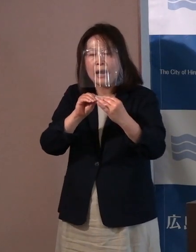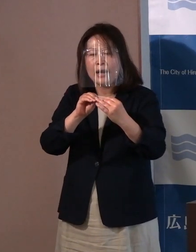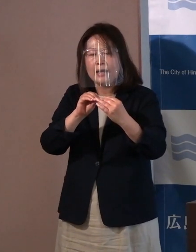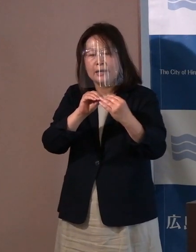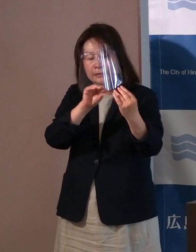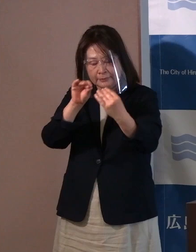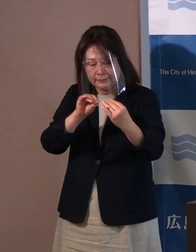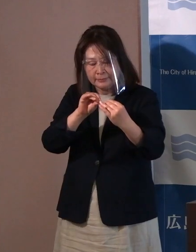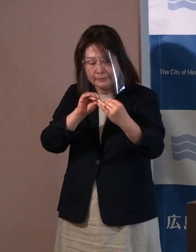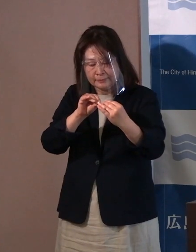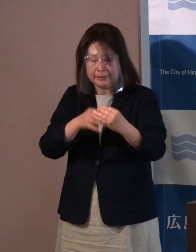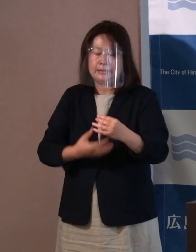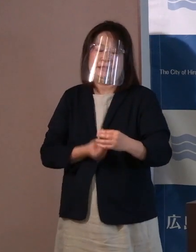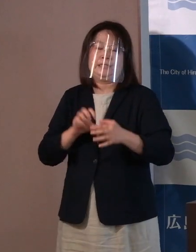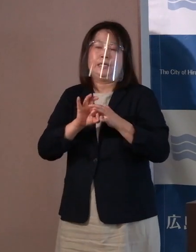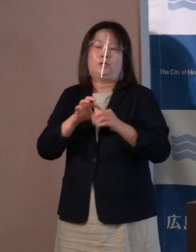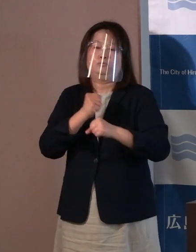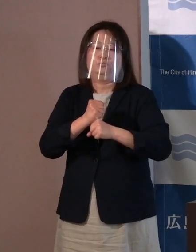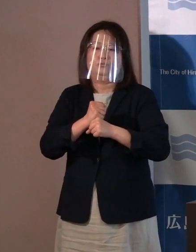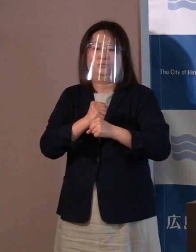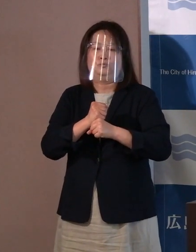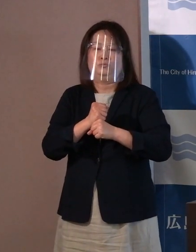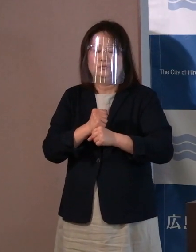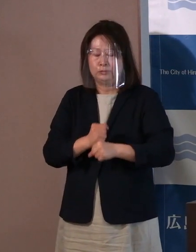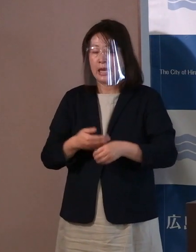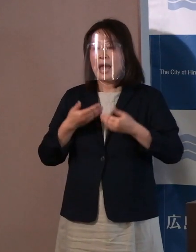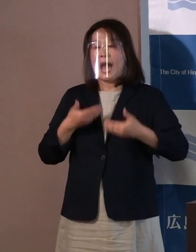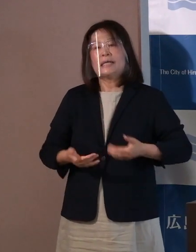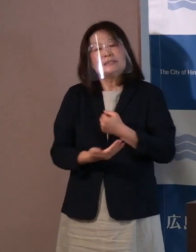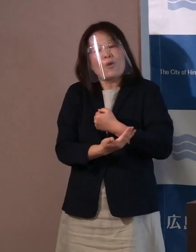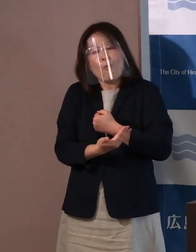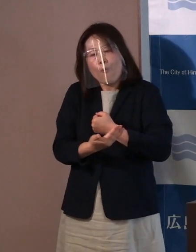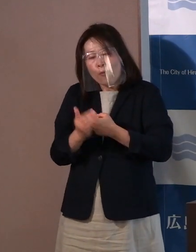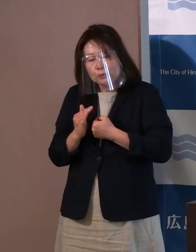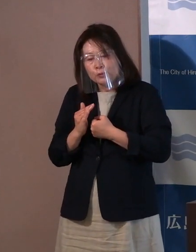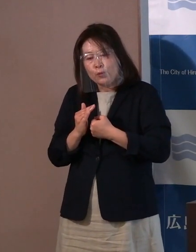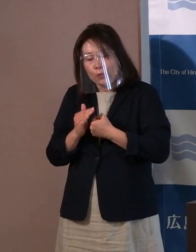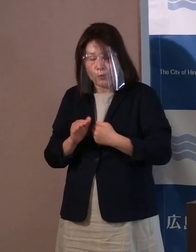安全保障を対話を通じて やり合うということであります｡